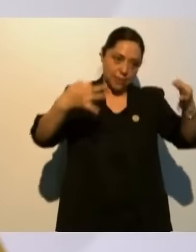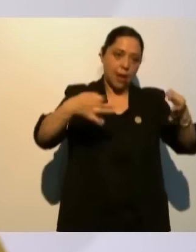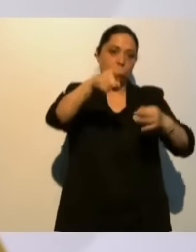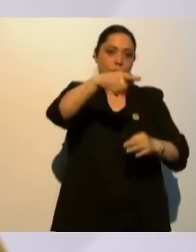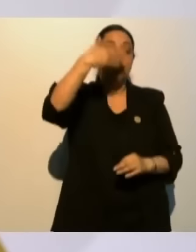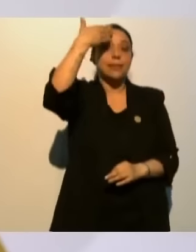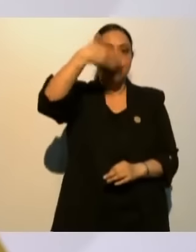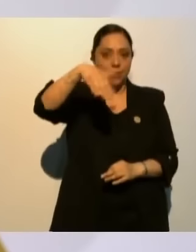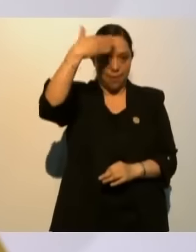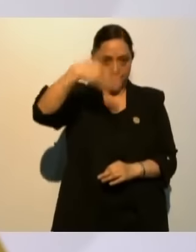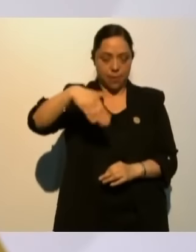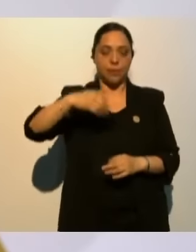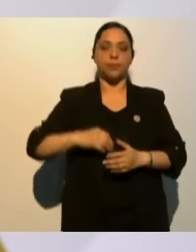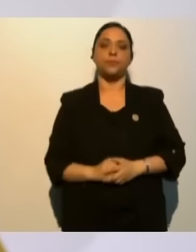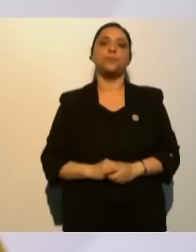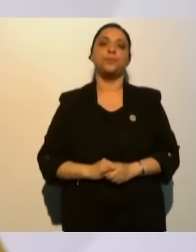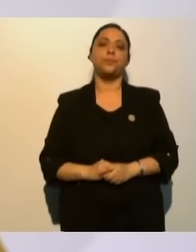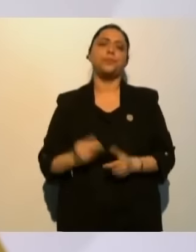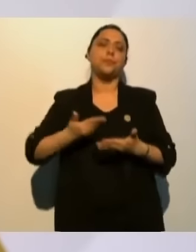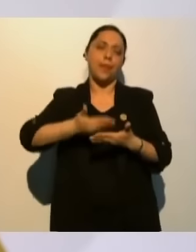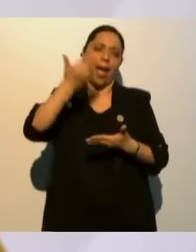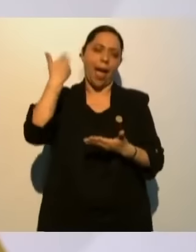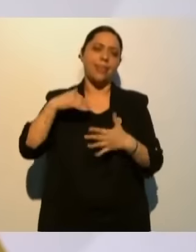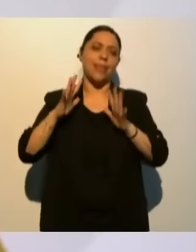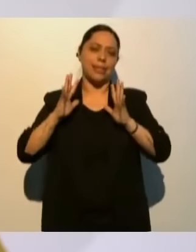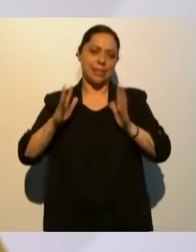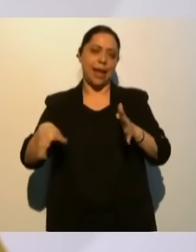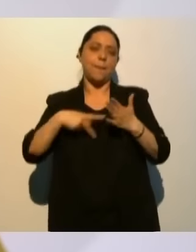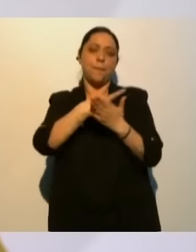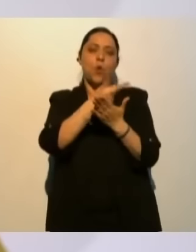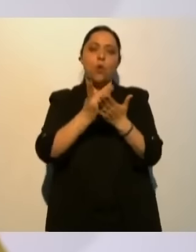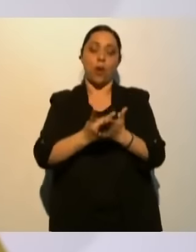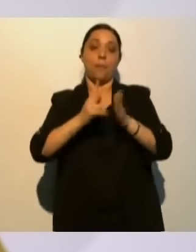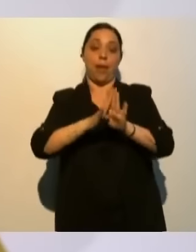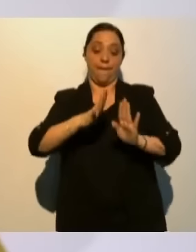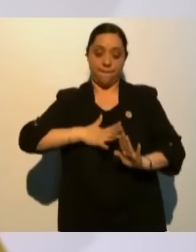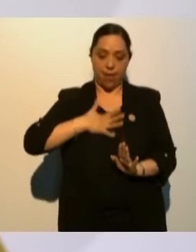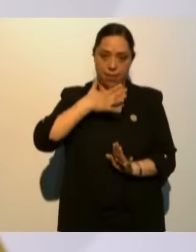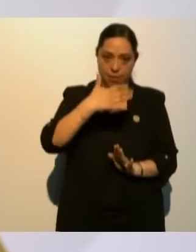como ustedes saben pues ya no son programas del bienestar ya son derechos del pueblo de